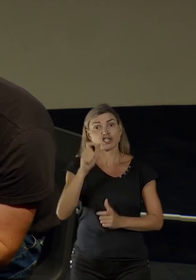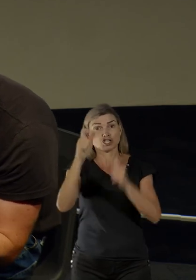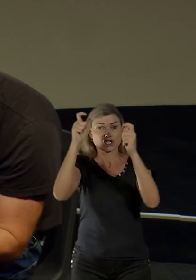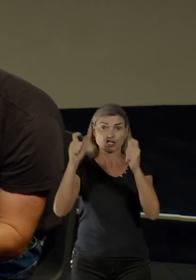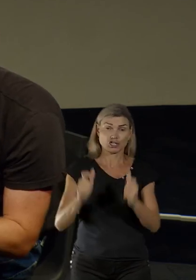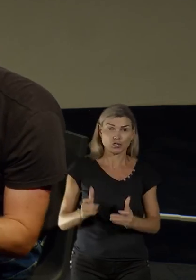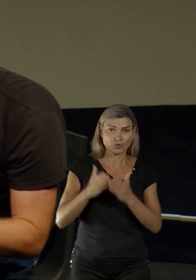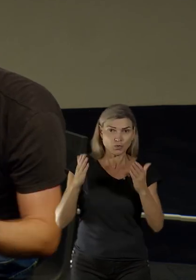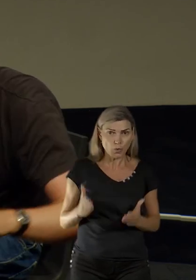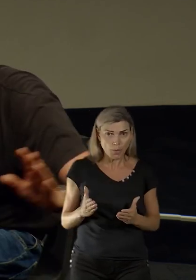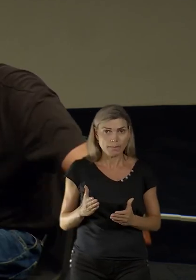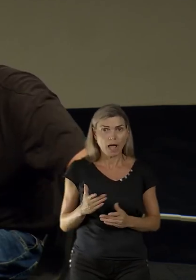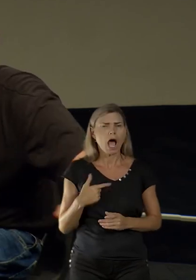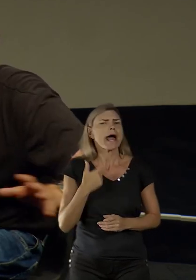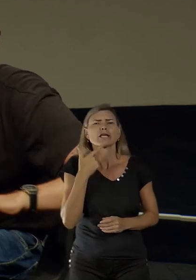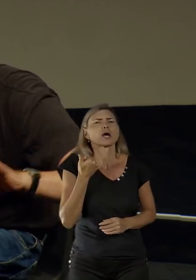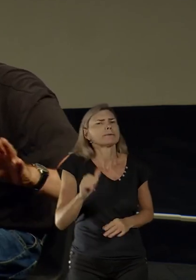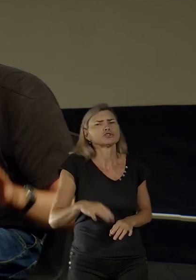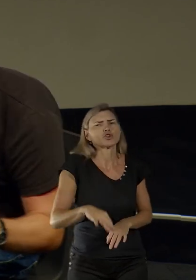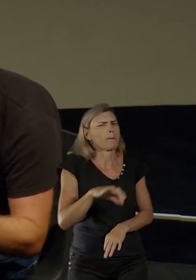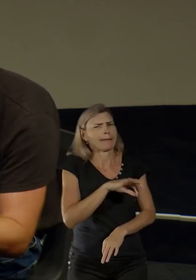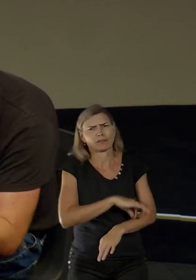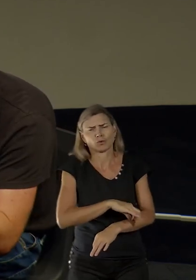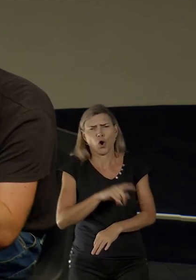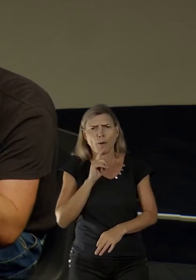A já teda netvrdím, že to má být na Pankráci nebo někde. Já to fakt teď beru